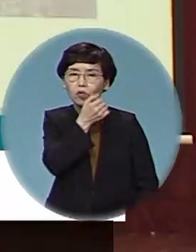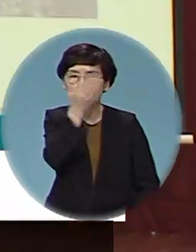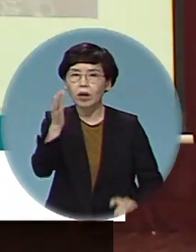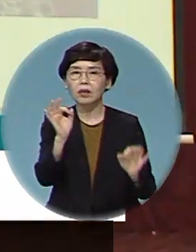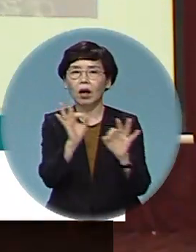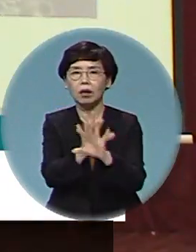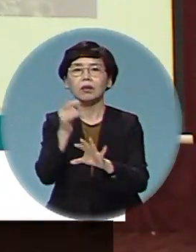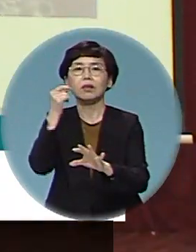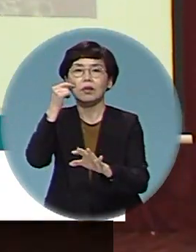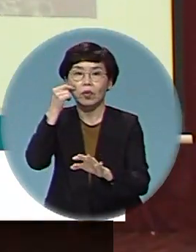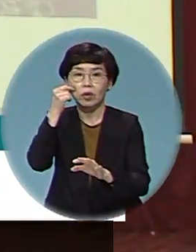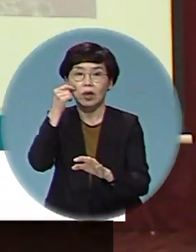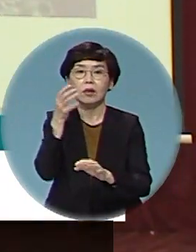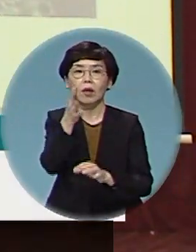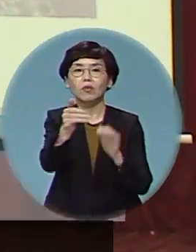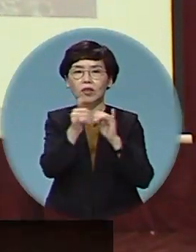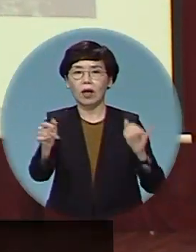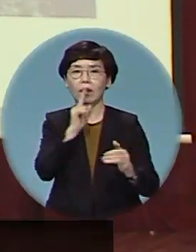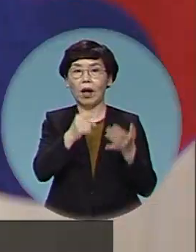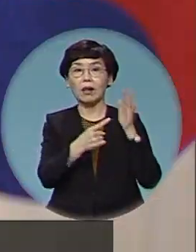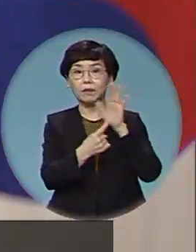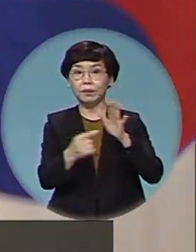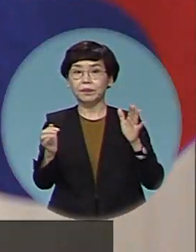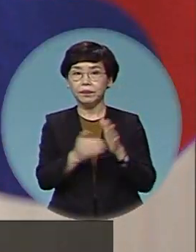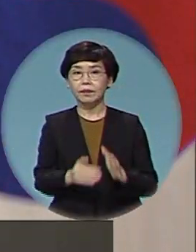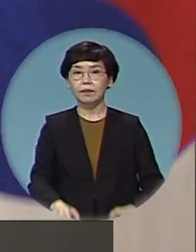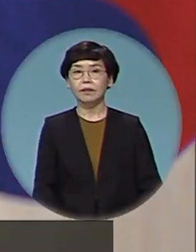전문가의 발언을 공개했습니다. SBS 김형래입니다.